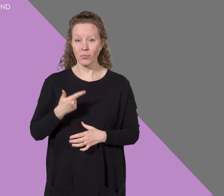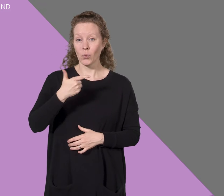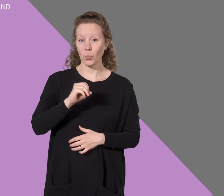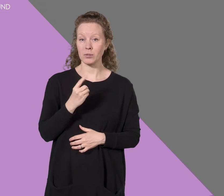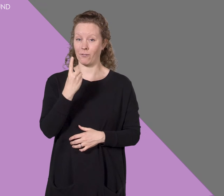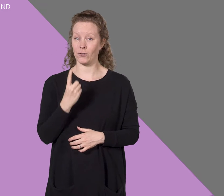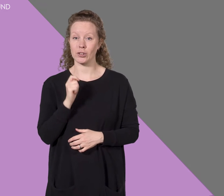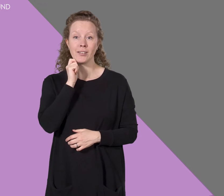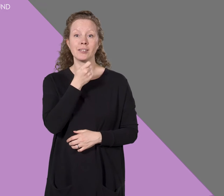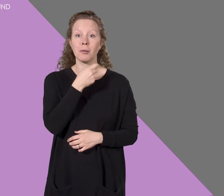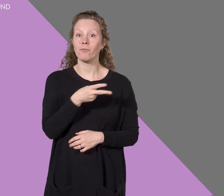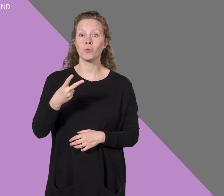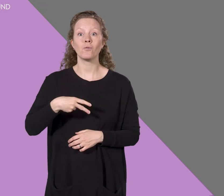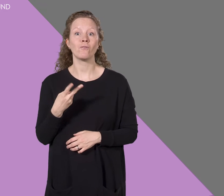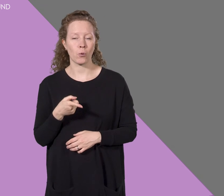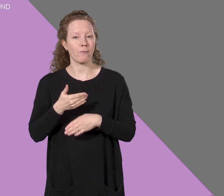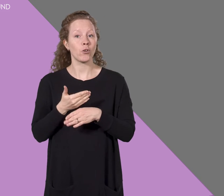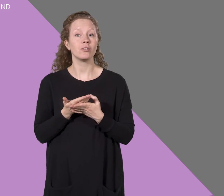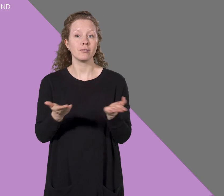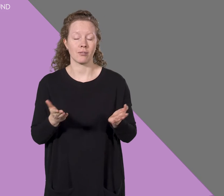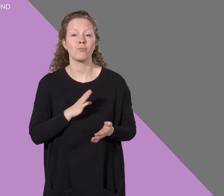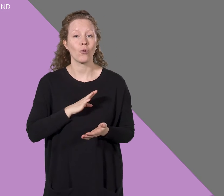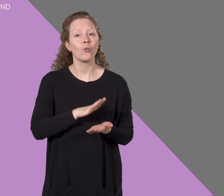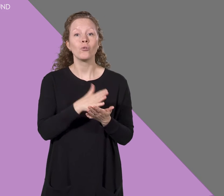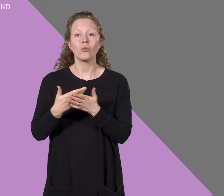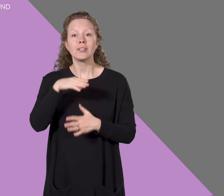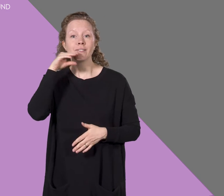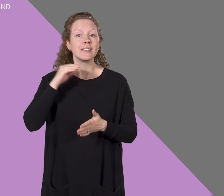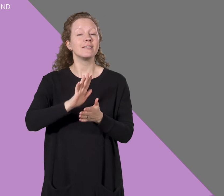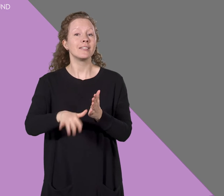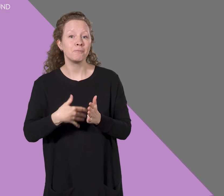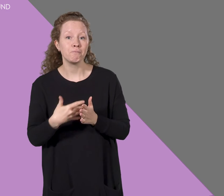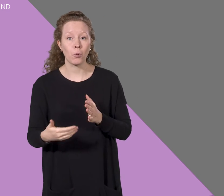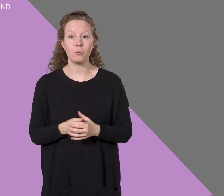Föreställningen torsdagen den 1.12.2022 tolkas till teckenspråk.